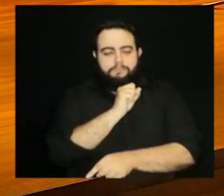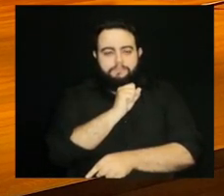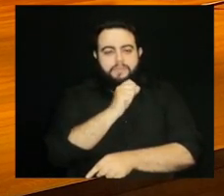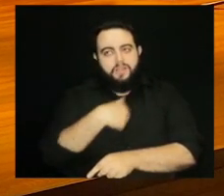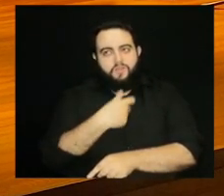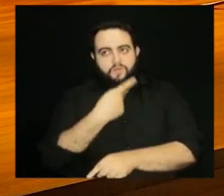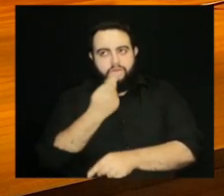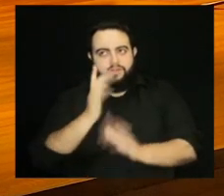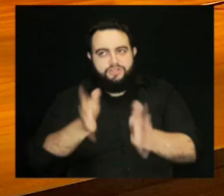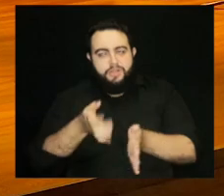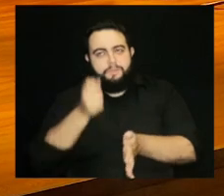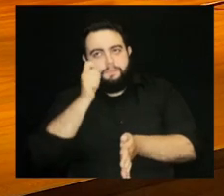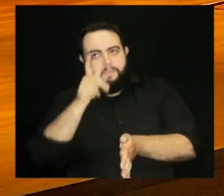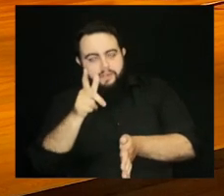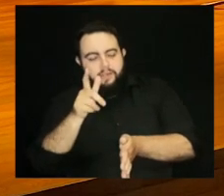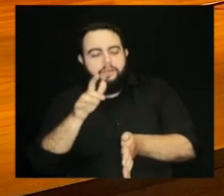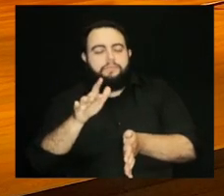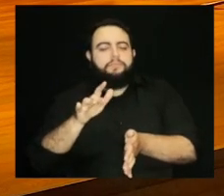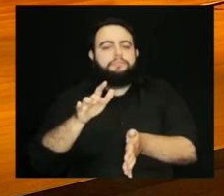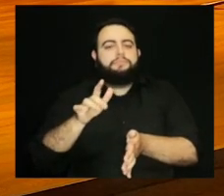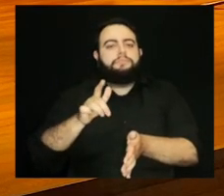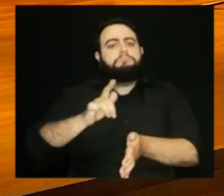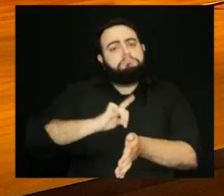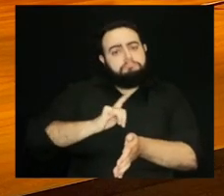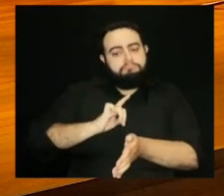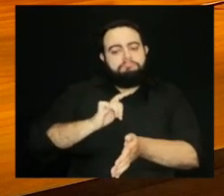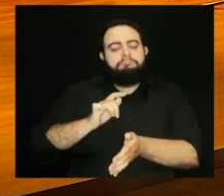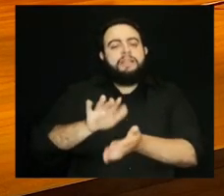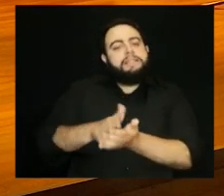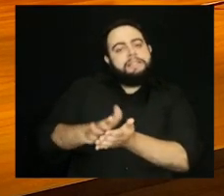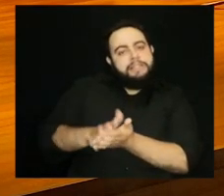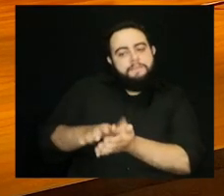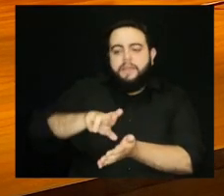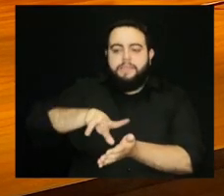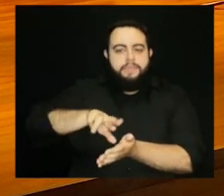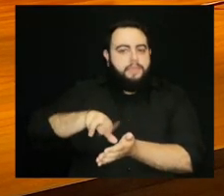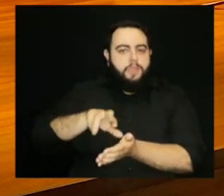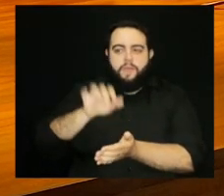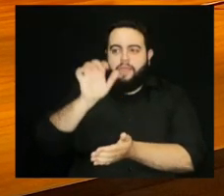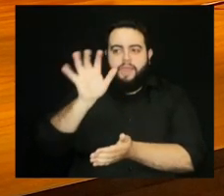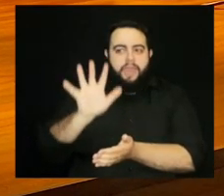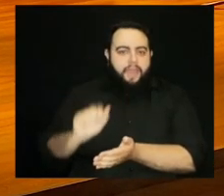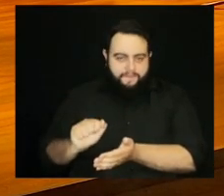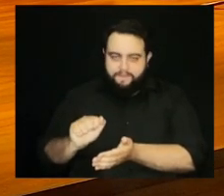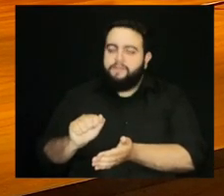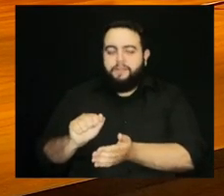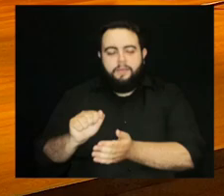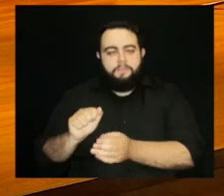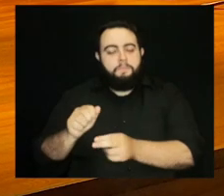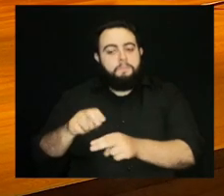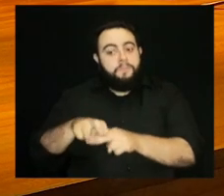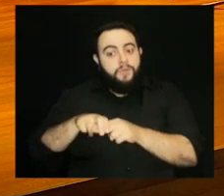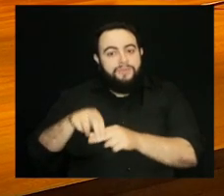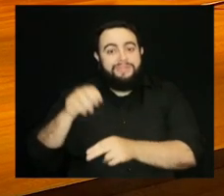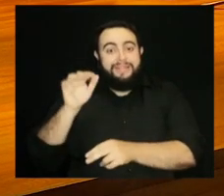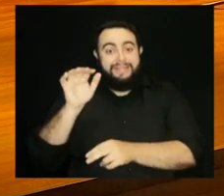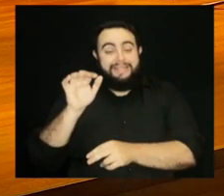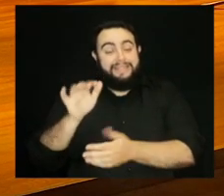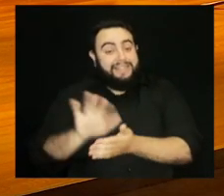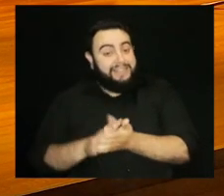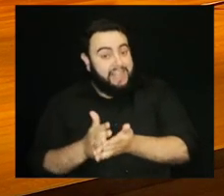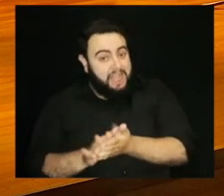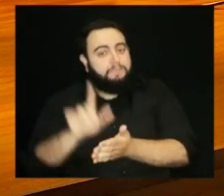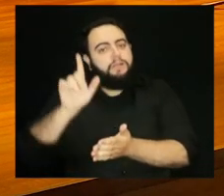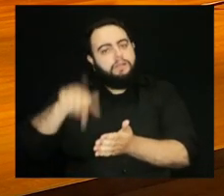o samba não nasceu na África porque o samba vem de diferentes culturas